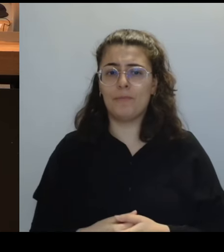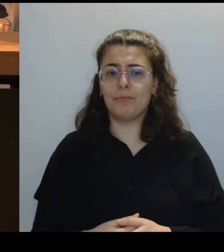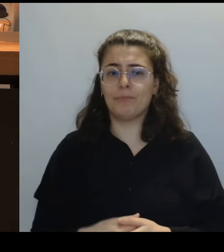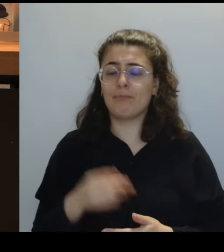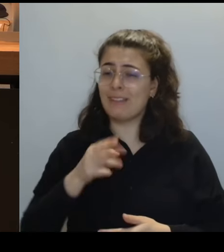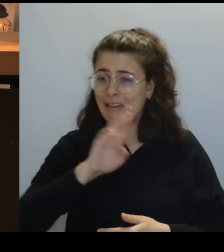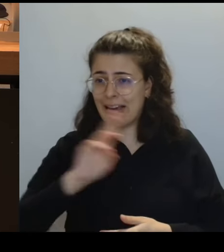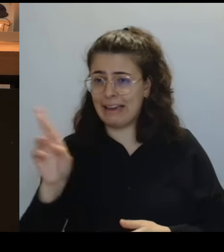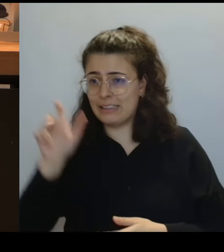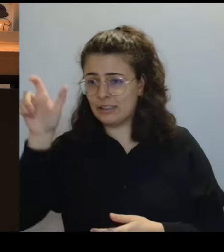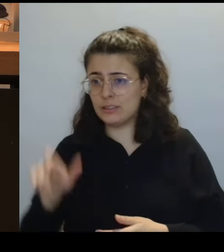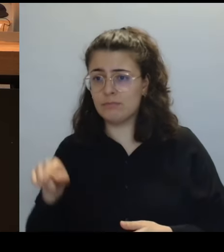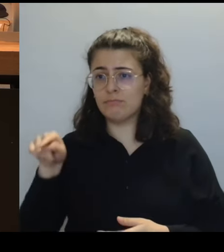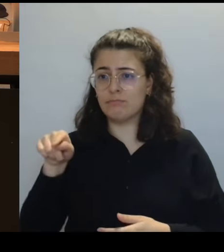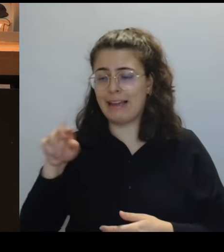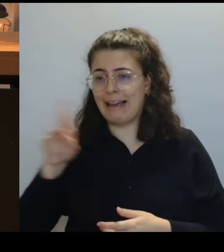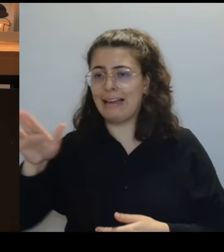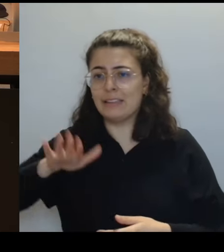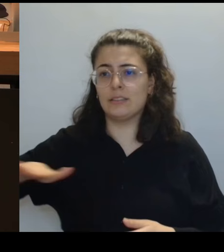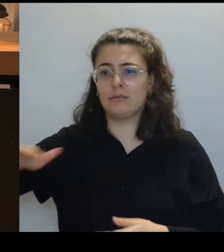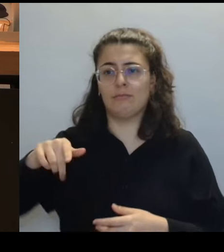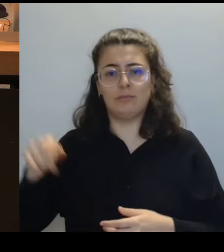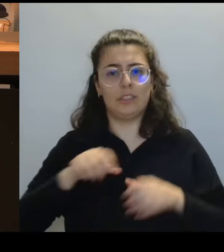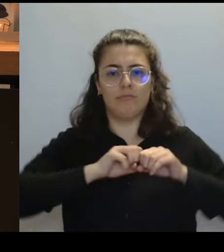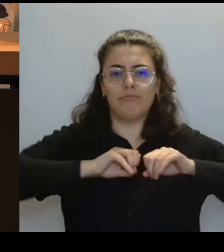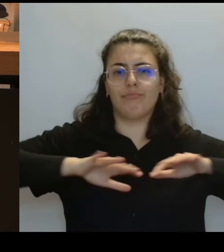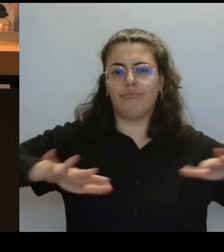Die Folge war dann nicht erst der Anschlag in Hanau,